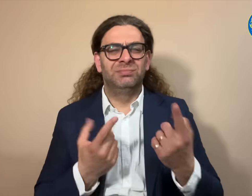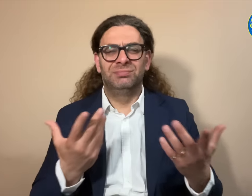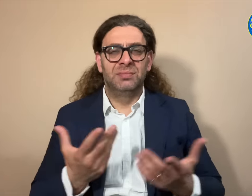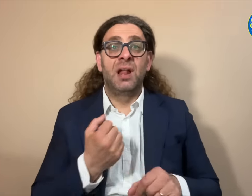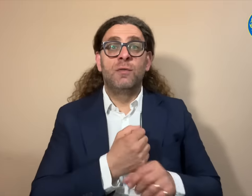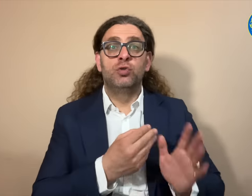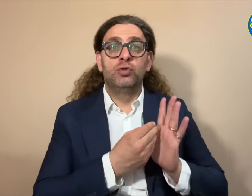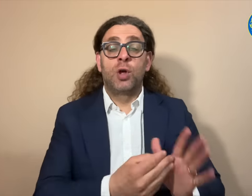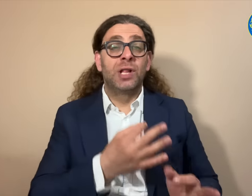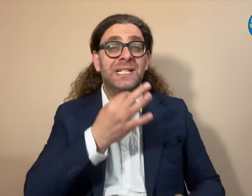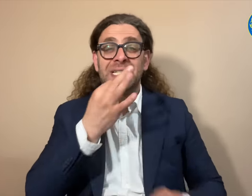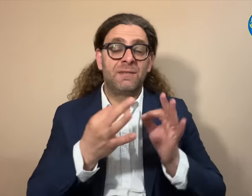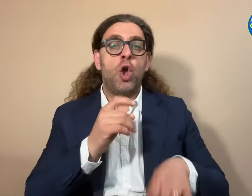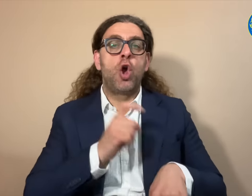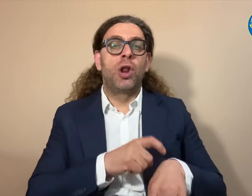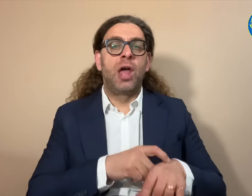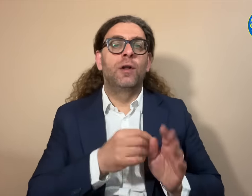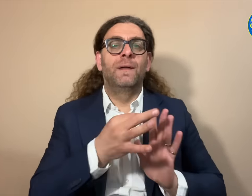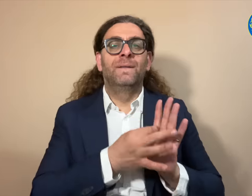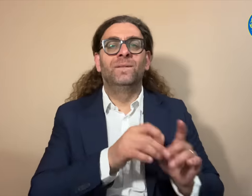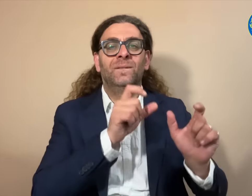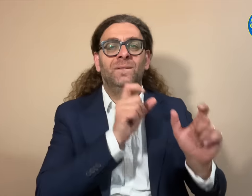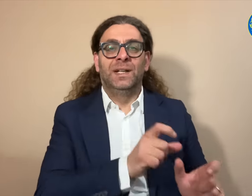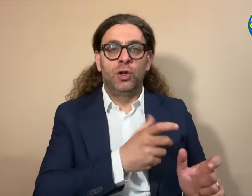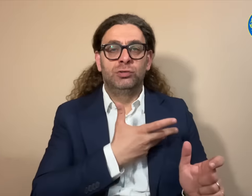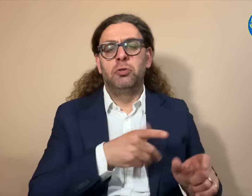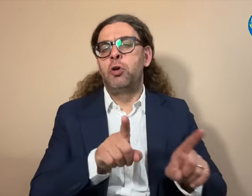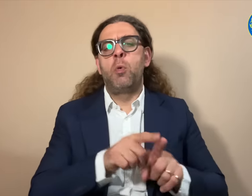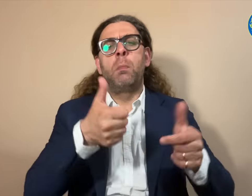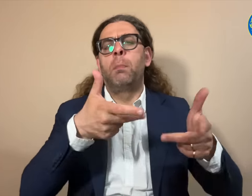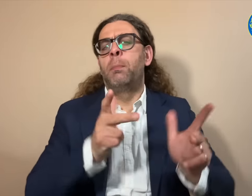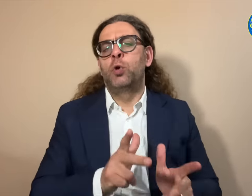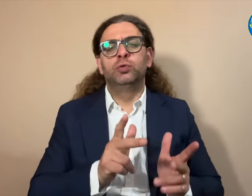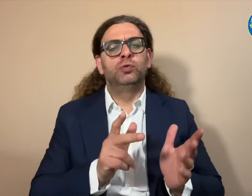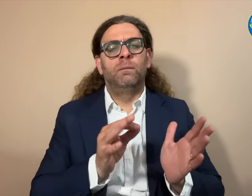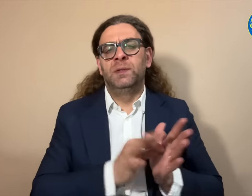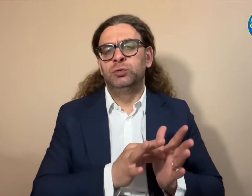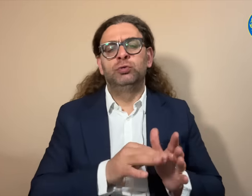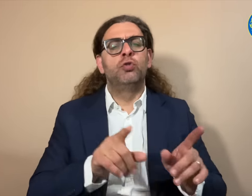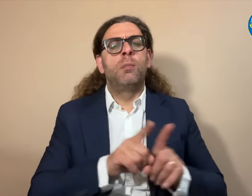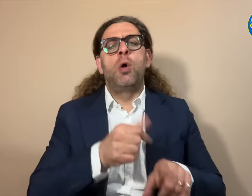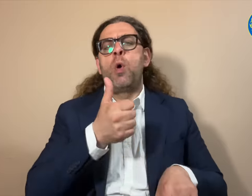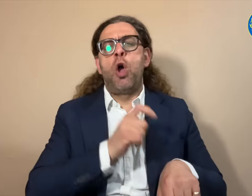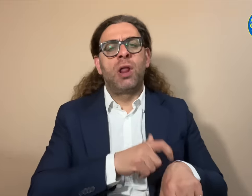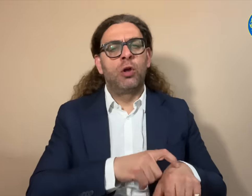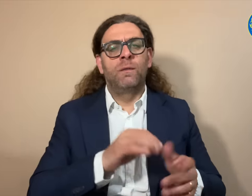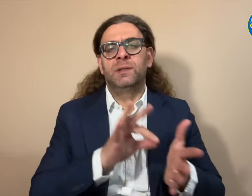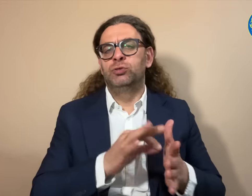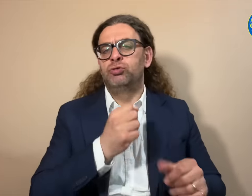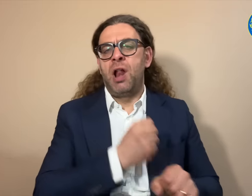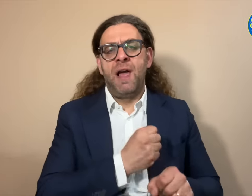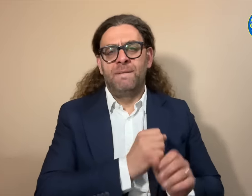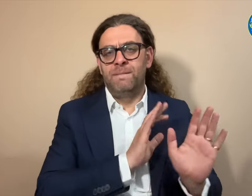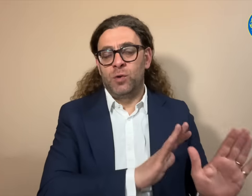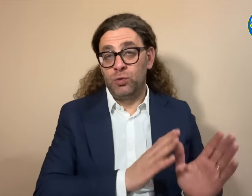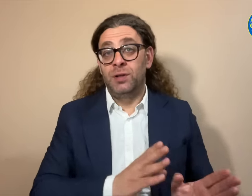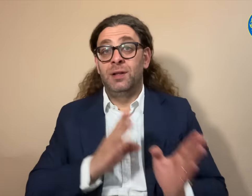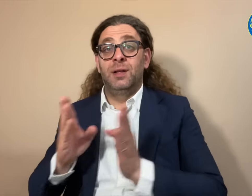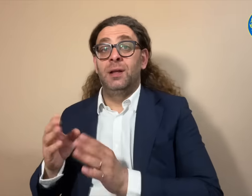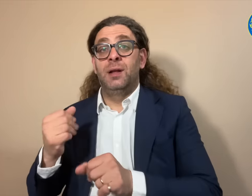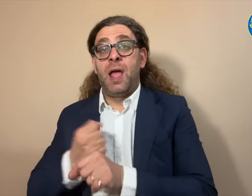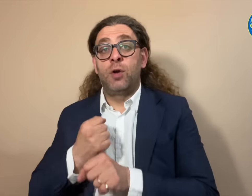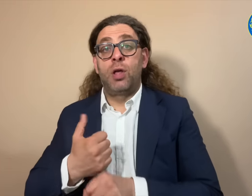Questo perché il lavoro dipendente prevede dei vincoli orari, come noto per qualsiasi posto fisso, a differenza del lavoro autonomo che può prevedere la